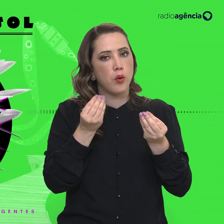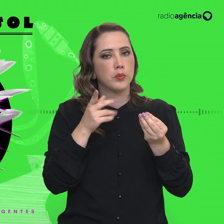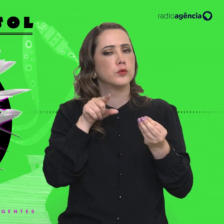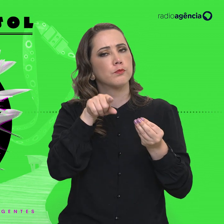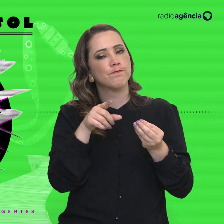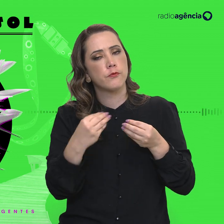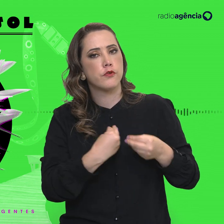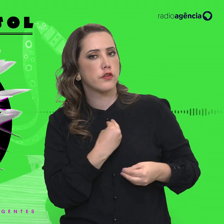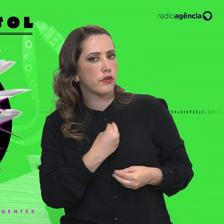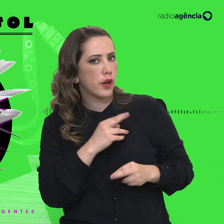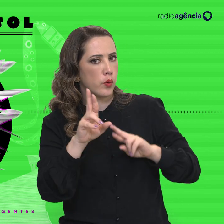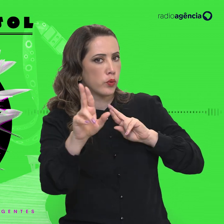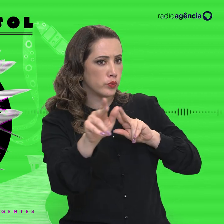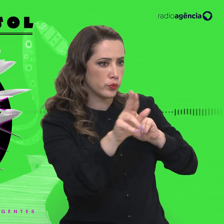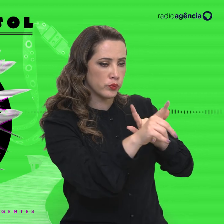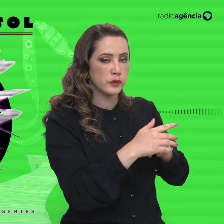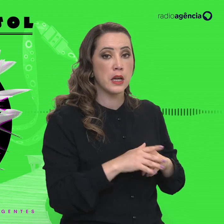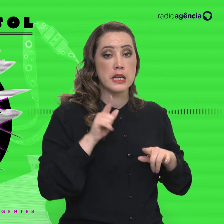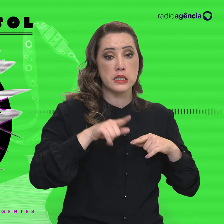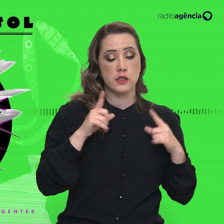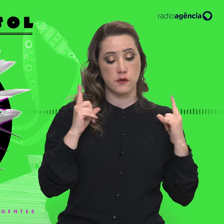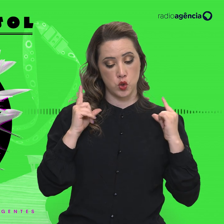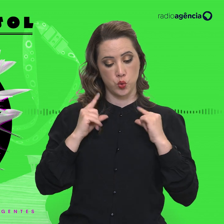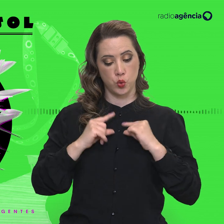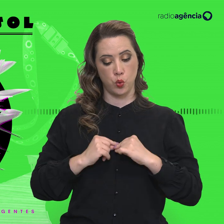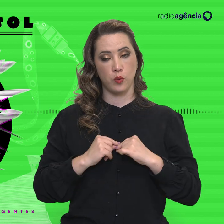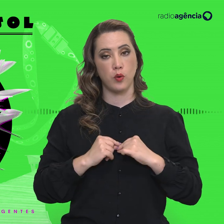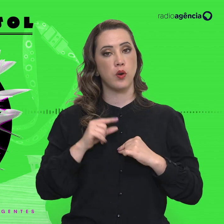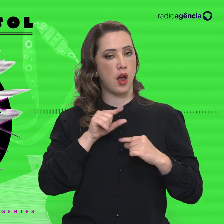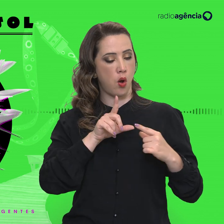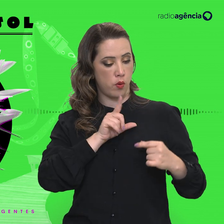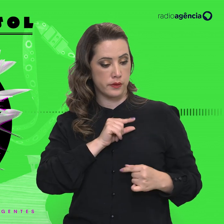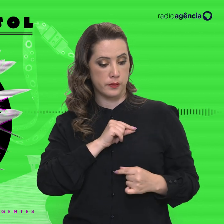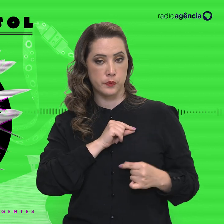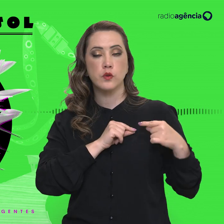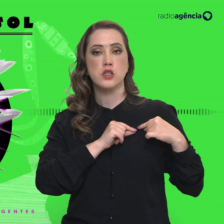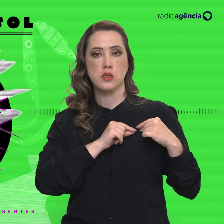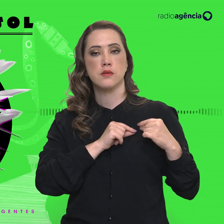[Patrícia] Elas podem estar indicadas em broche ou colar, não é mesmo, Ana? [Ana Rosa] Olha só, gente.